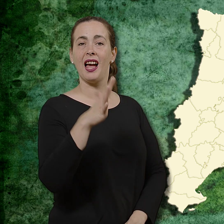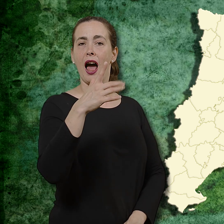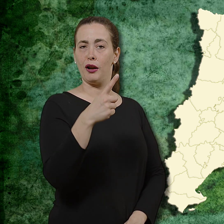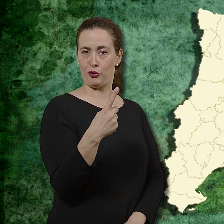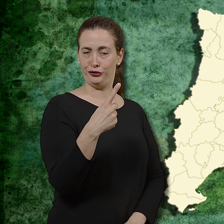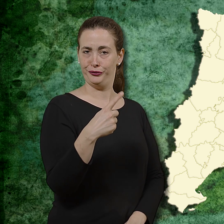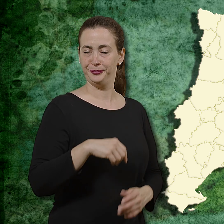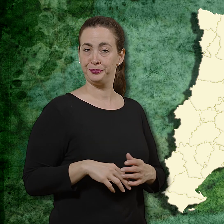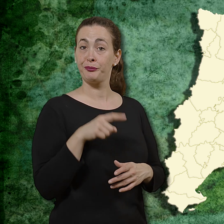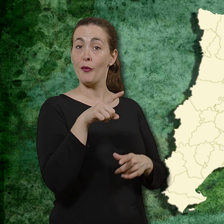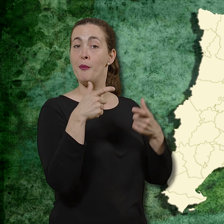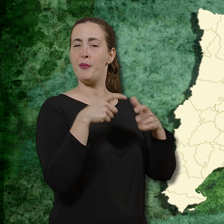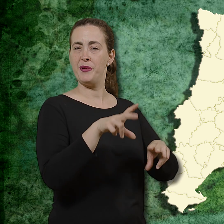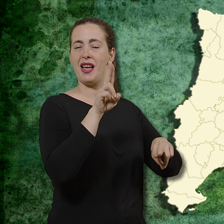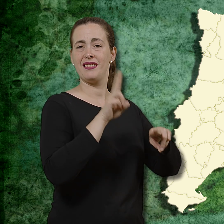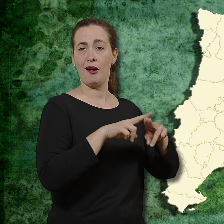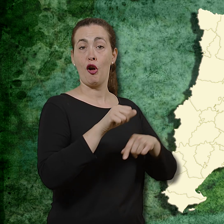L'ARBOÇ Província de Tarragona.